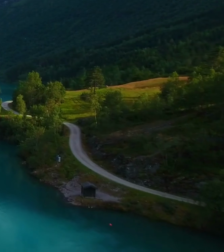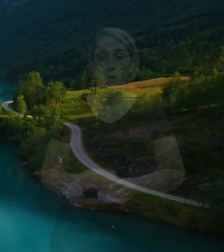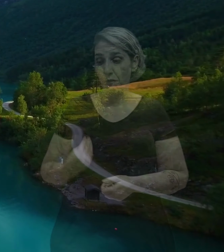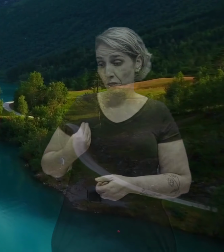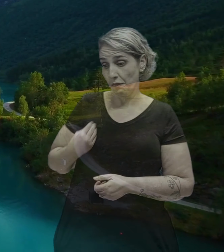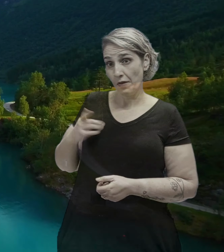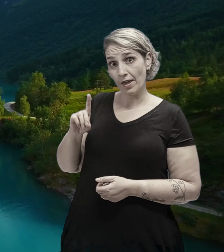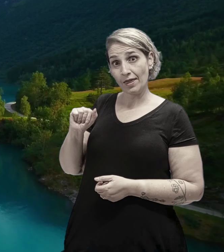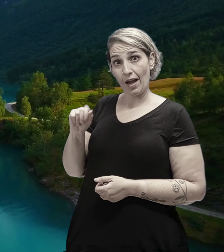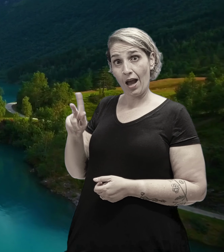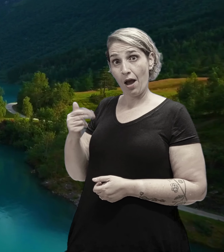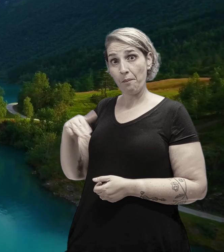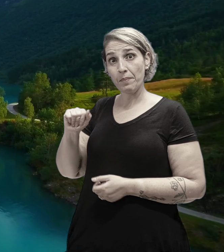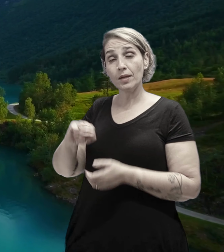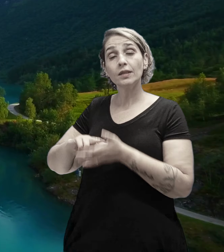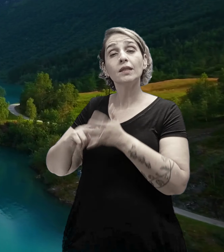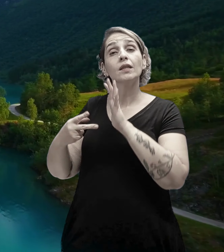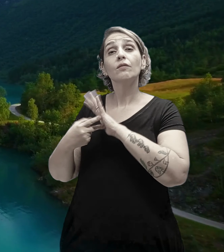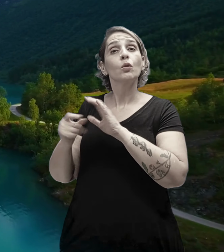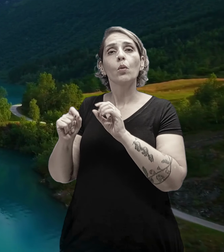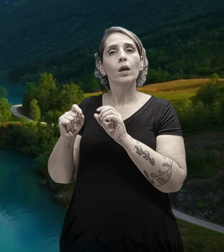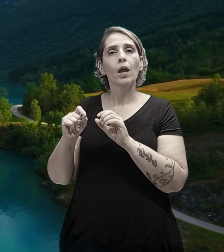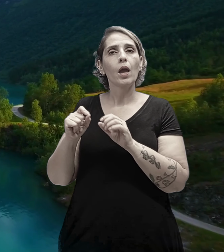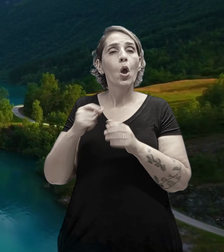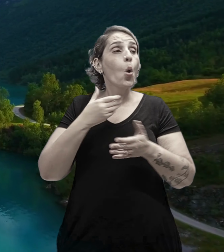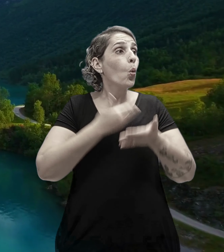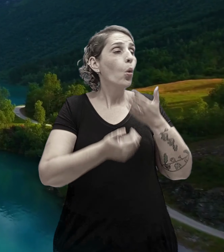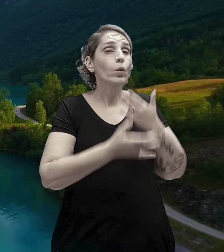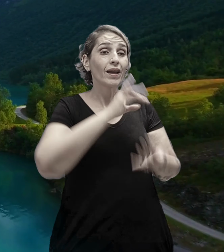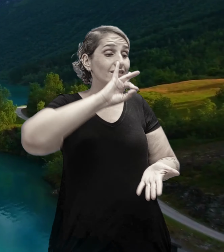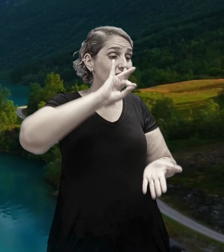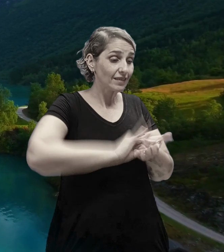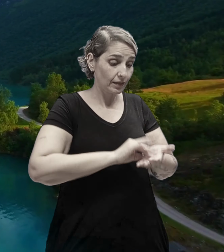Viver em Dharma é permitir que o que há de mais genuíno em nós